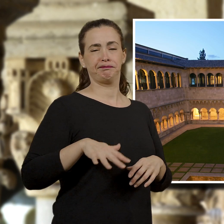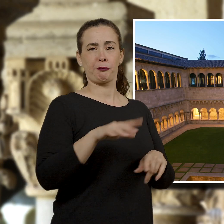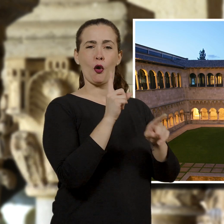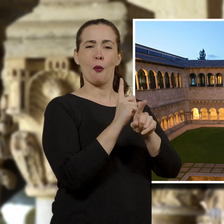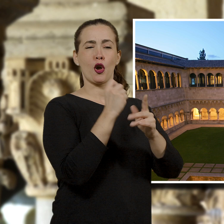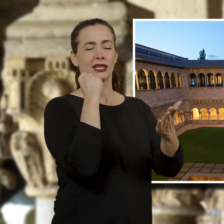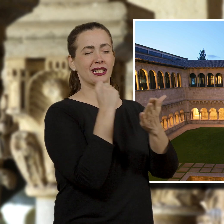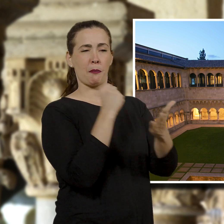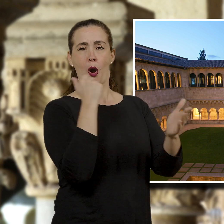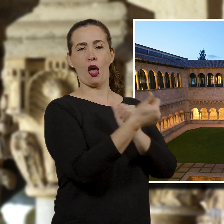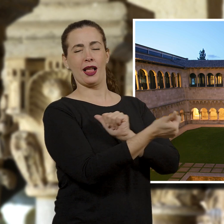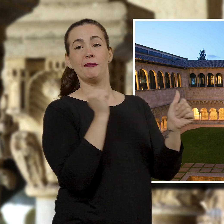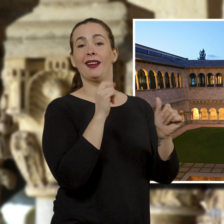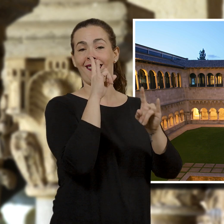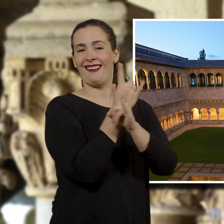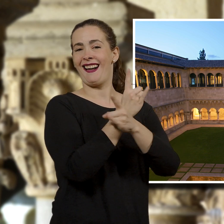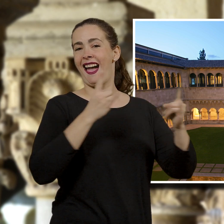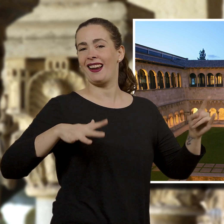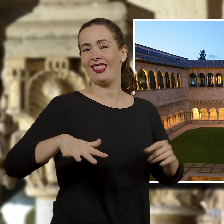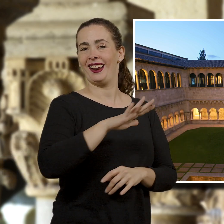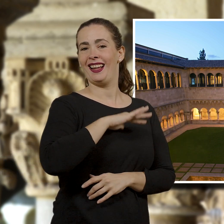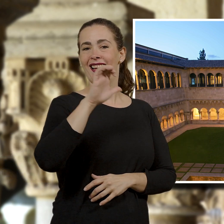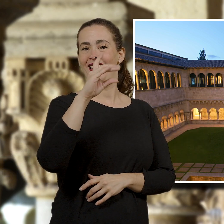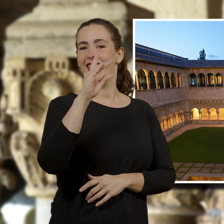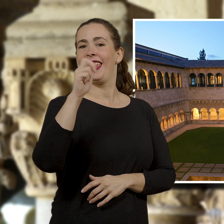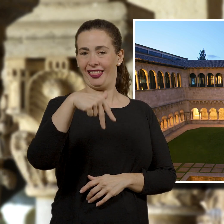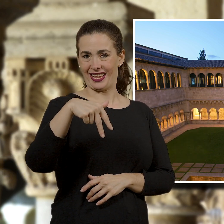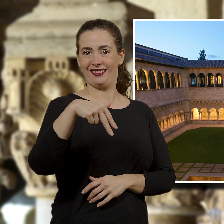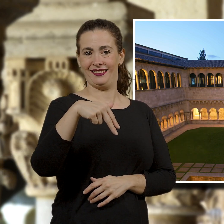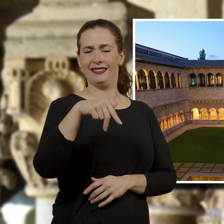Simbòlicament remet al Jardí de l’Edèn i serveix per recordar als monjos